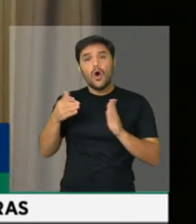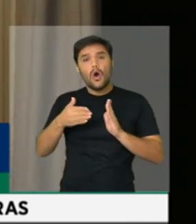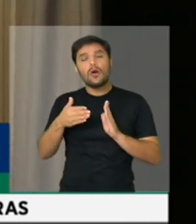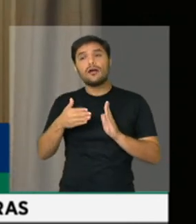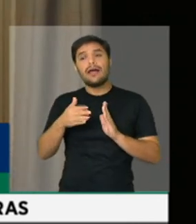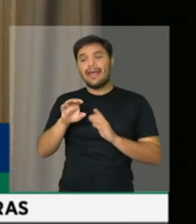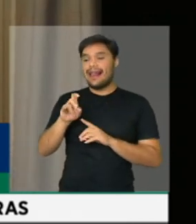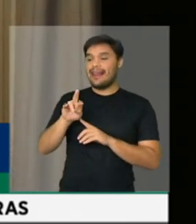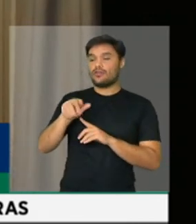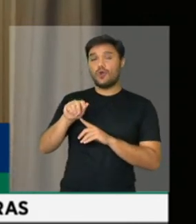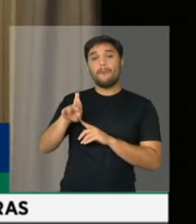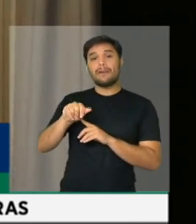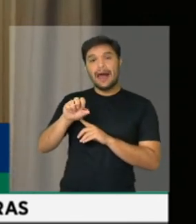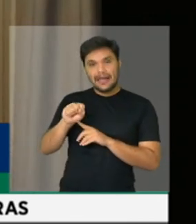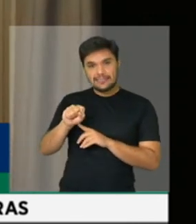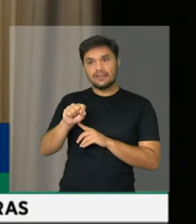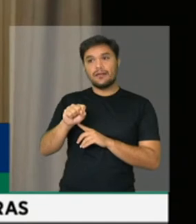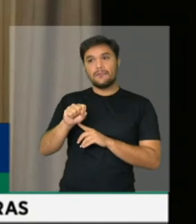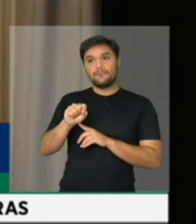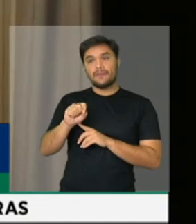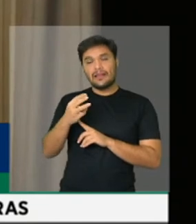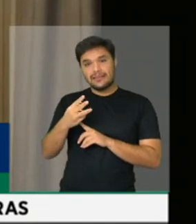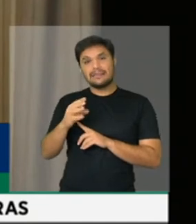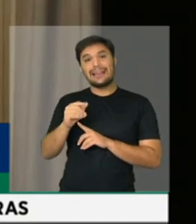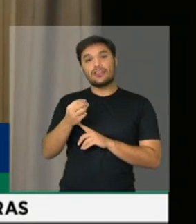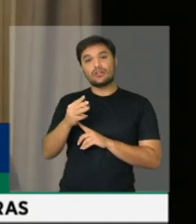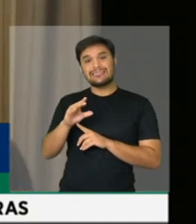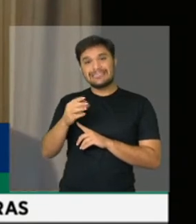PRAF PRAF QUE O BRASIL ESTÁ A FAVOR, O EMPRESARIADO ESTÁ A FAVOR, ONTEM SUBIRAM AS AÇÕ